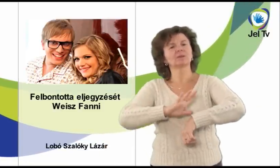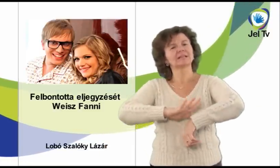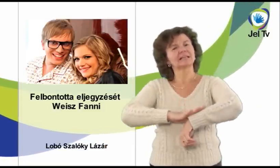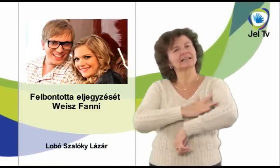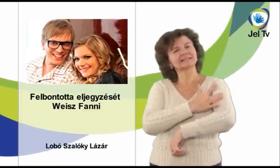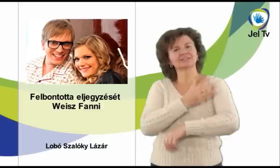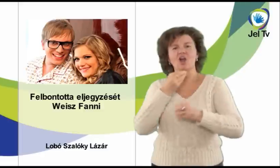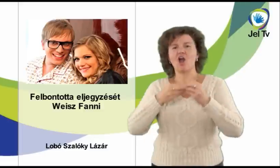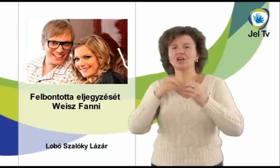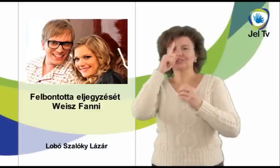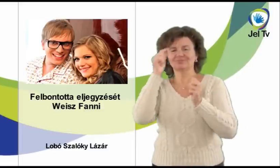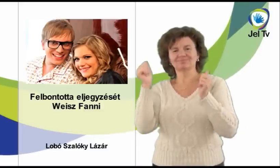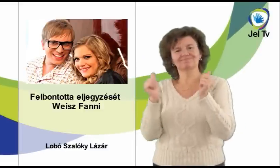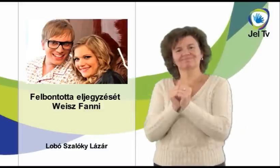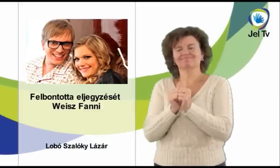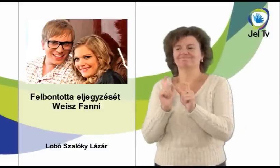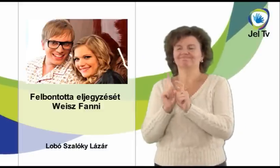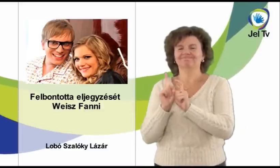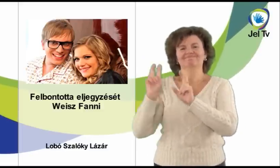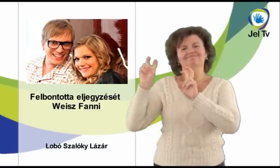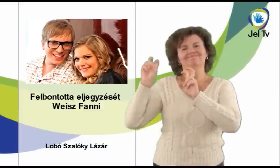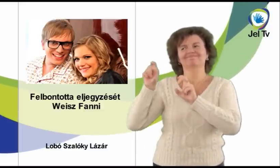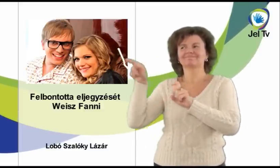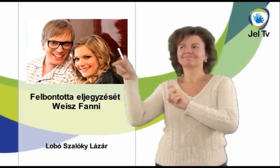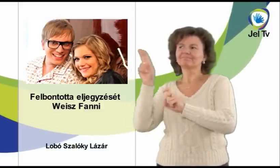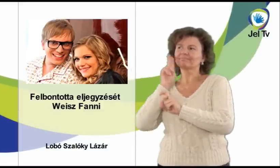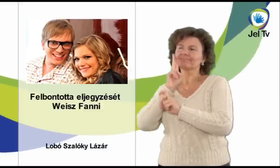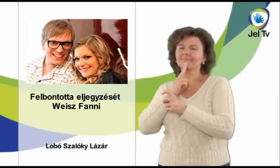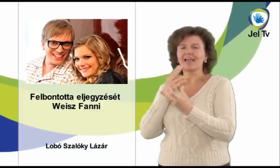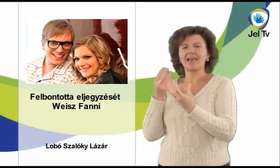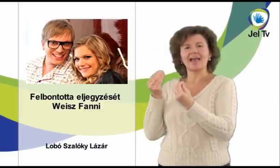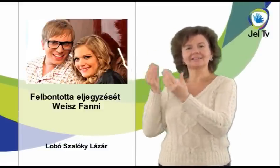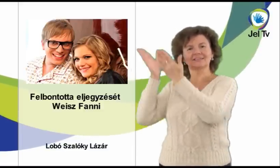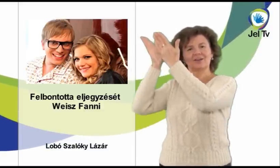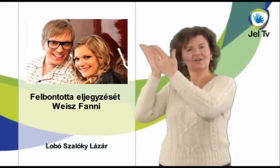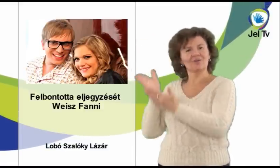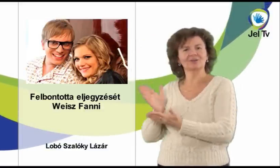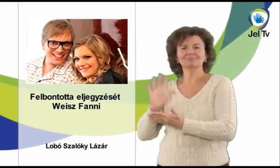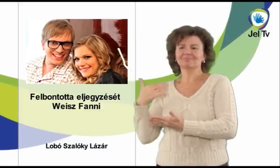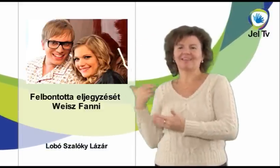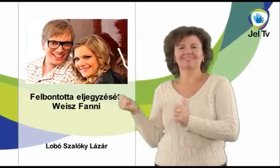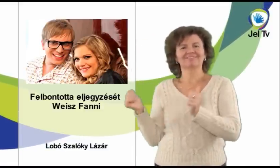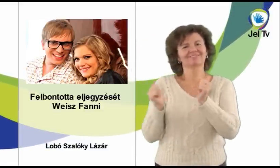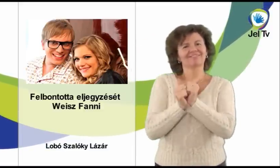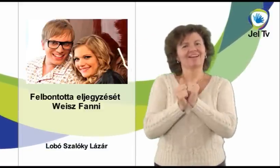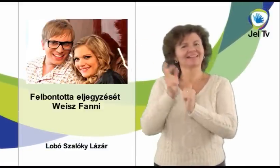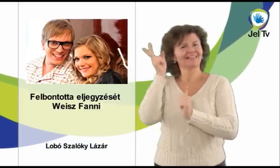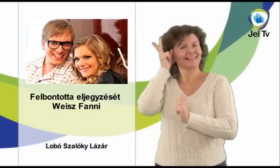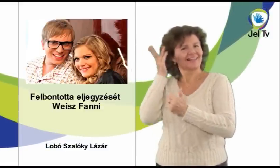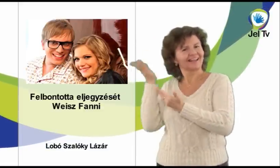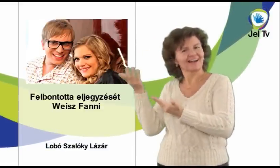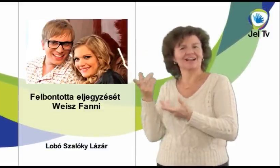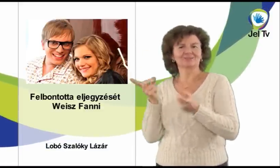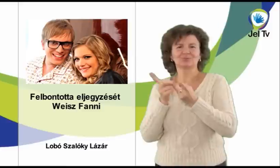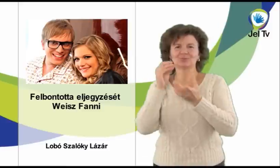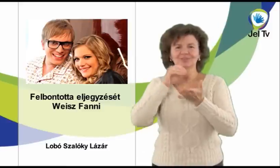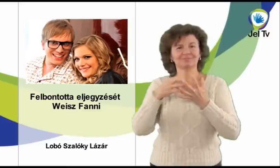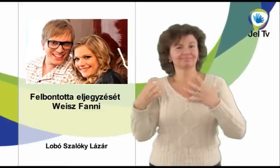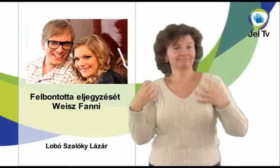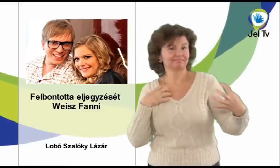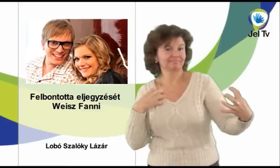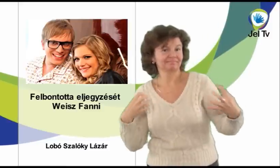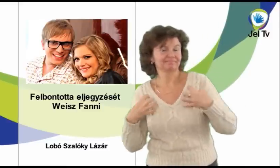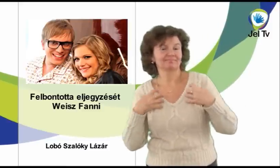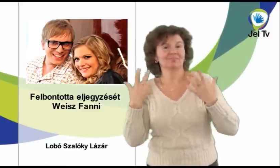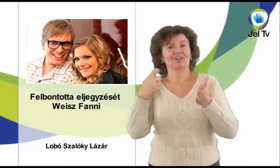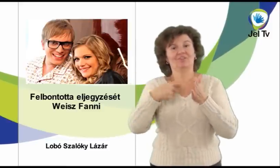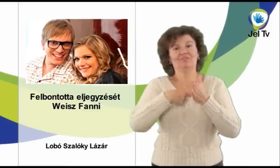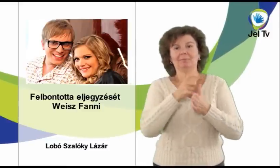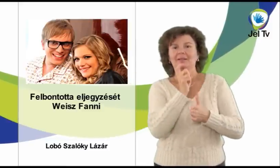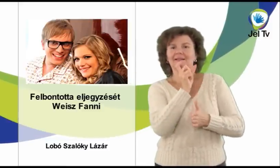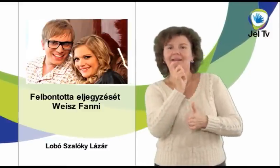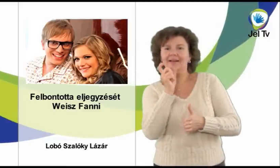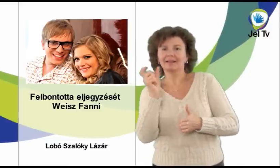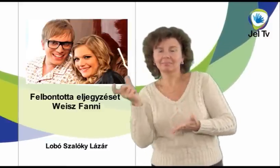Fanni elmesélte, hogy úgy érezte a fiú eszközként használta, hogy ő egy siket híresség, aki újságokban és videoklipekben szerepel, ezzel erősítve a fiú hírnevét is.